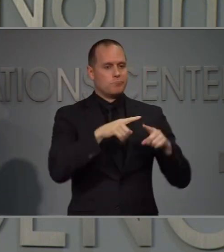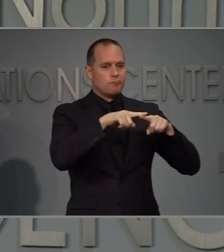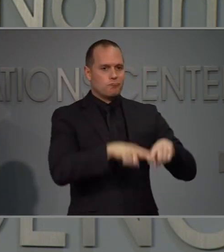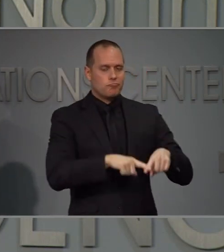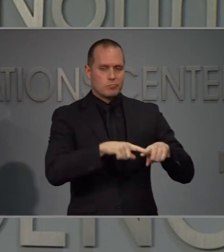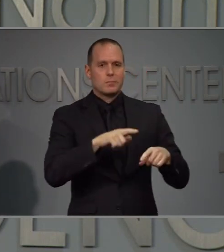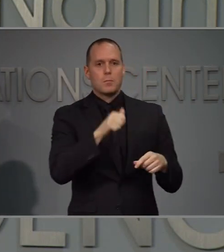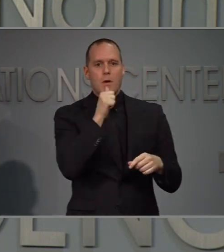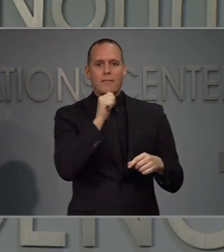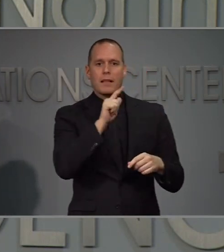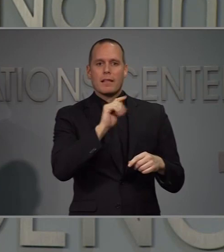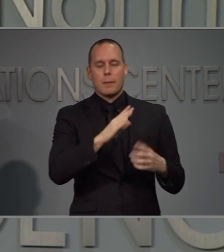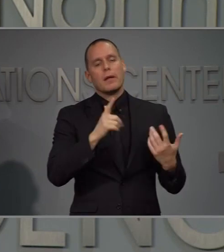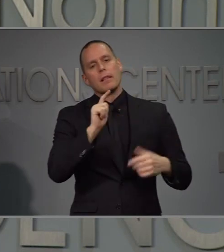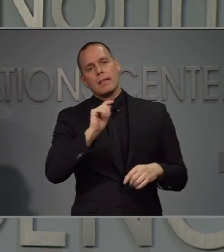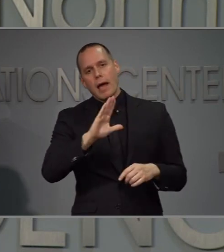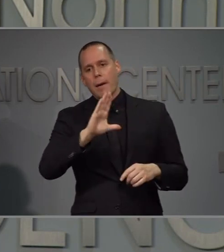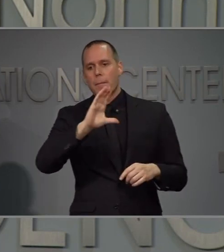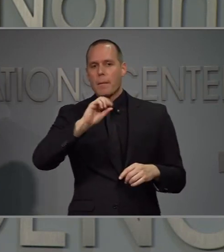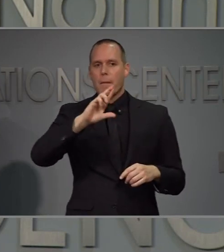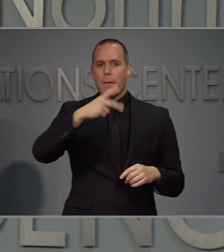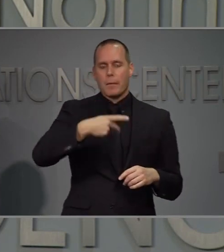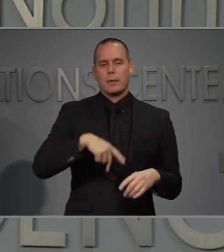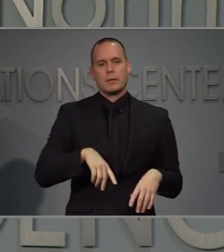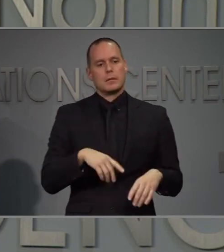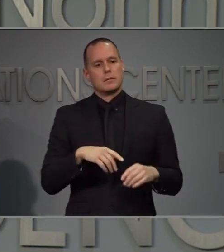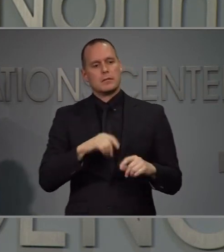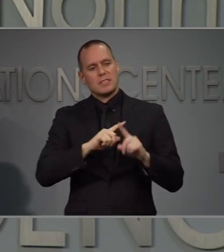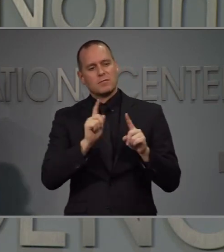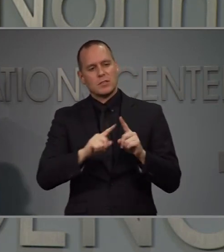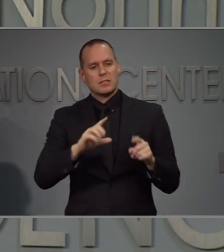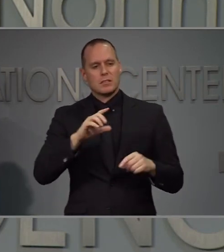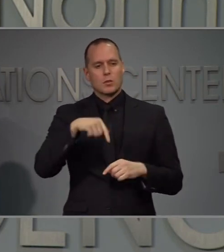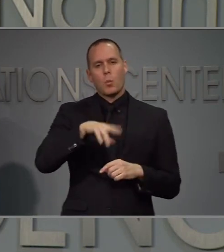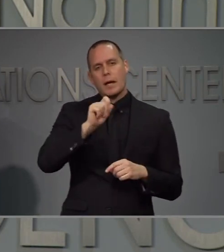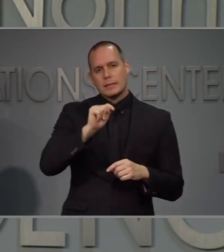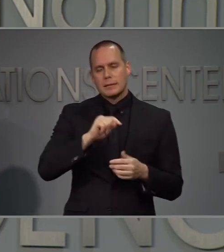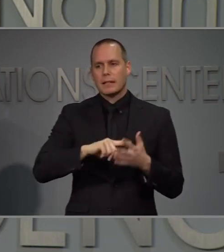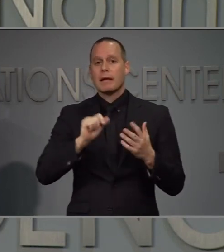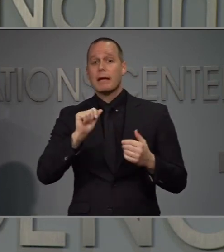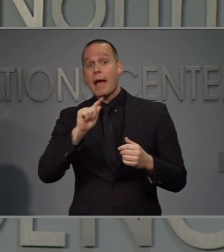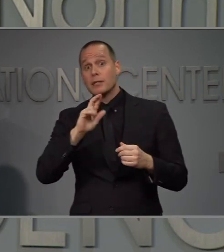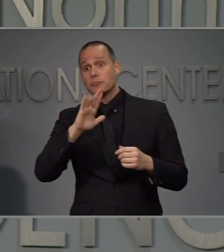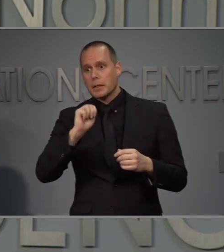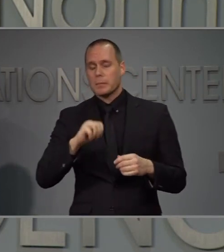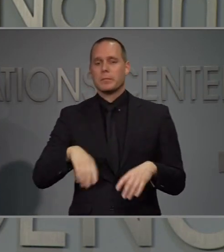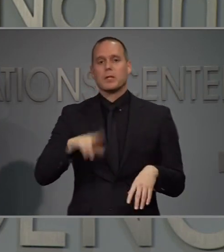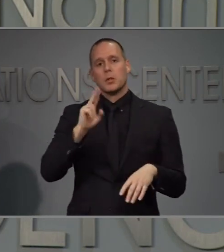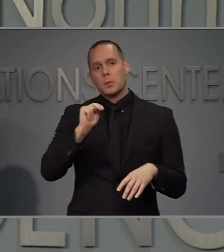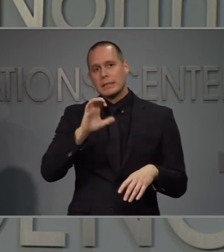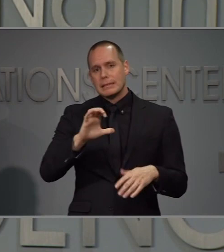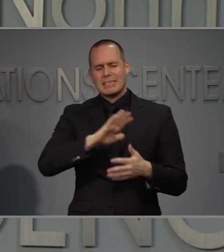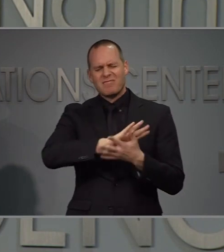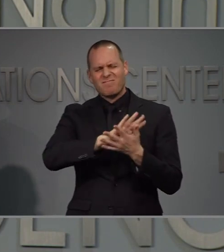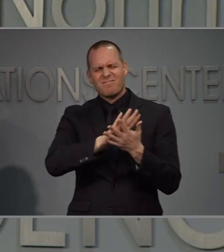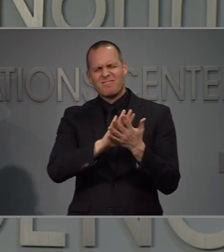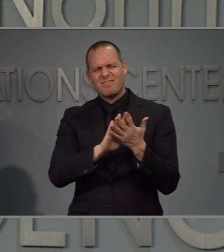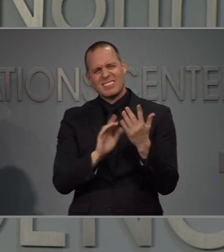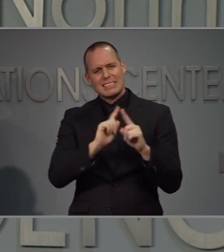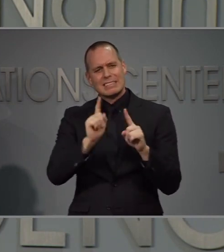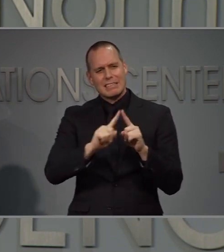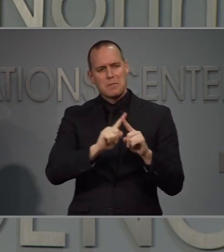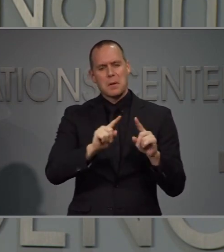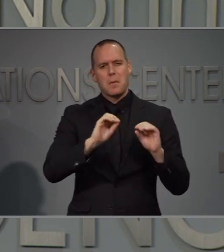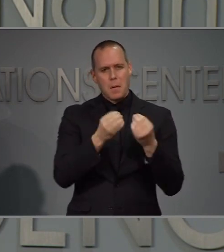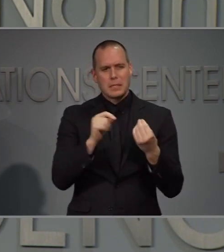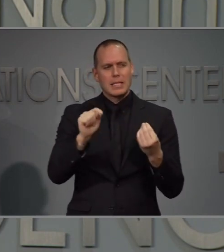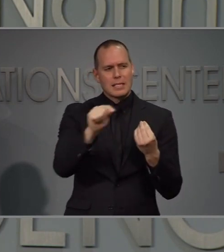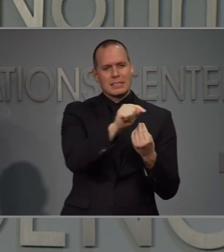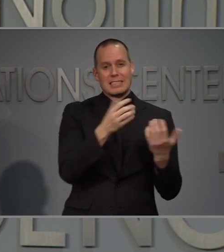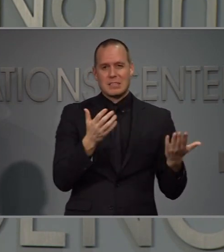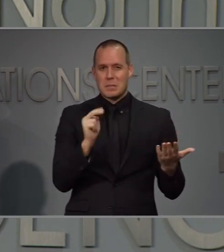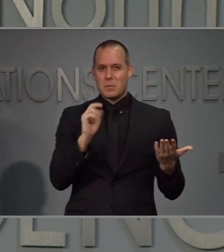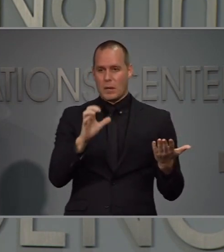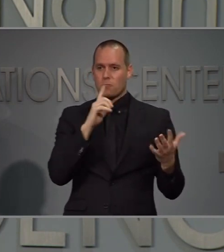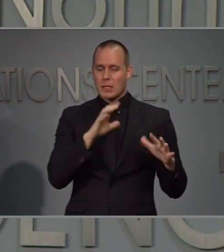volver a hacer una nueva prueba. Entonces nosotros vimos